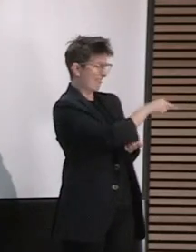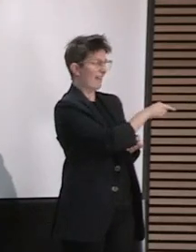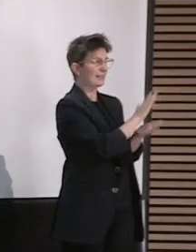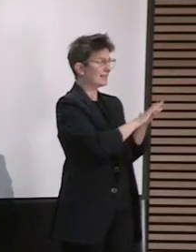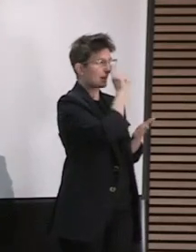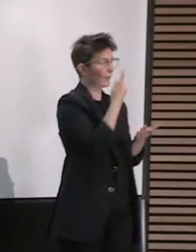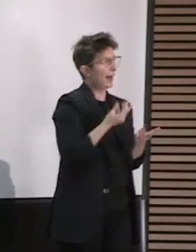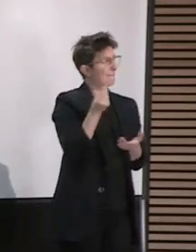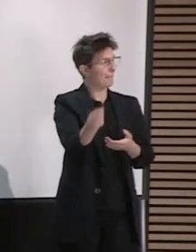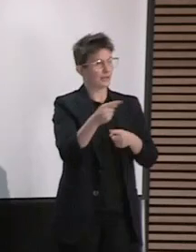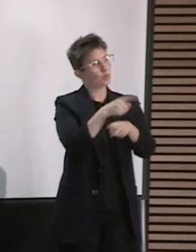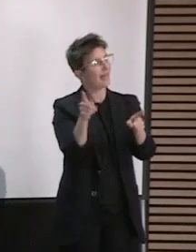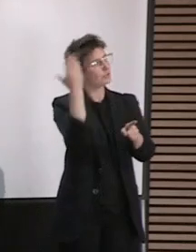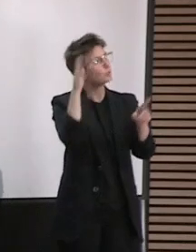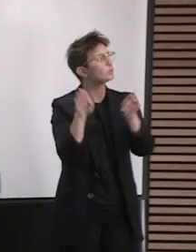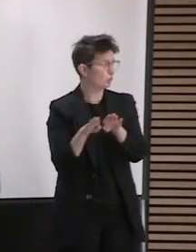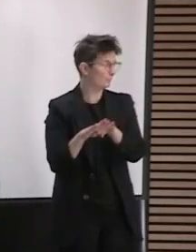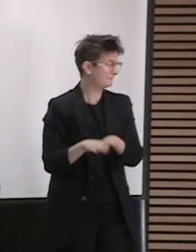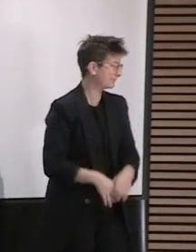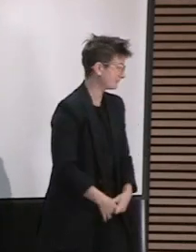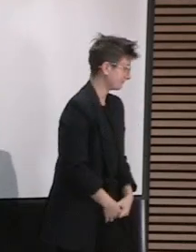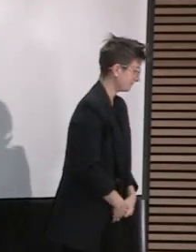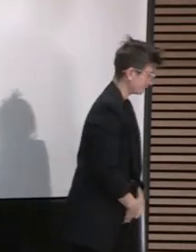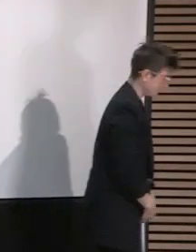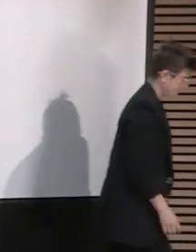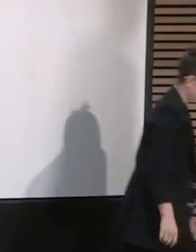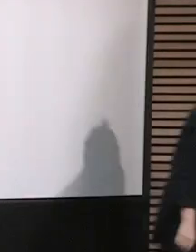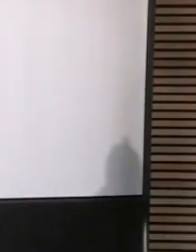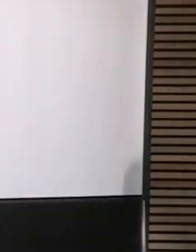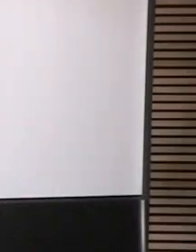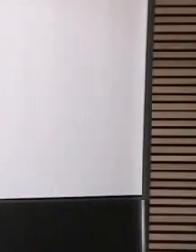Ano, ko enei mea e rua kaore he